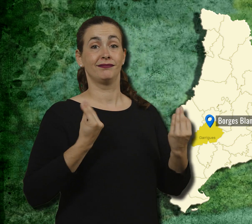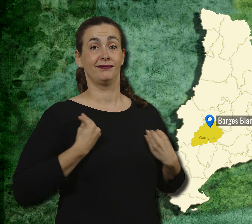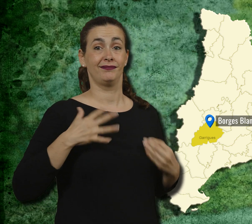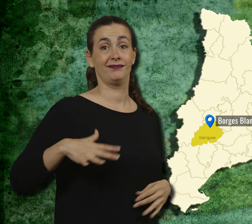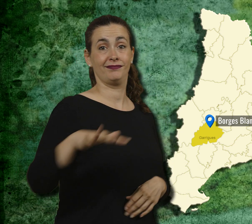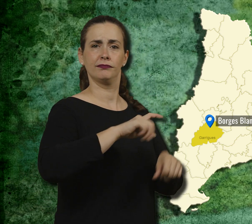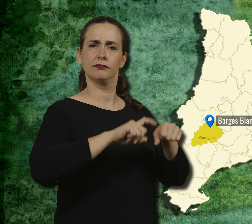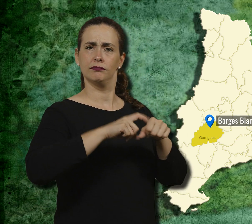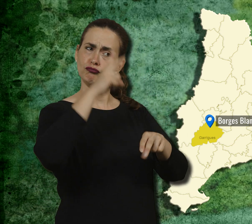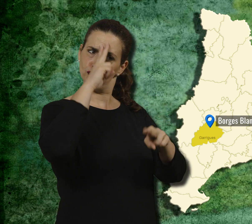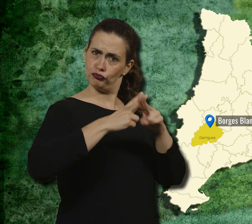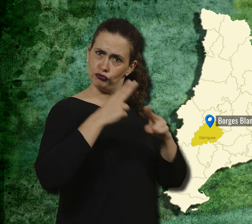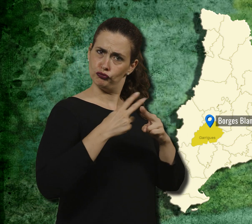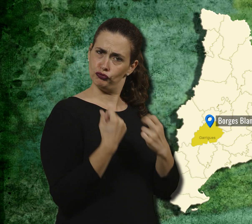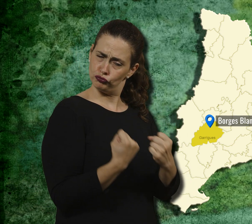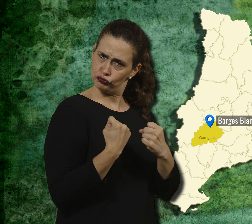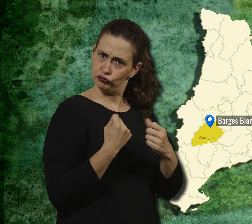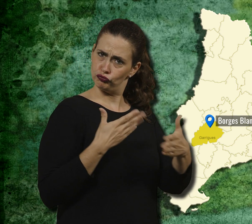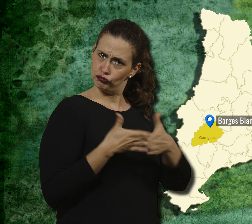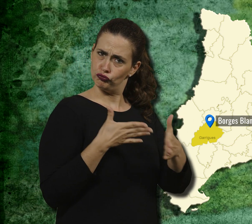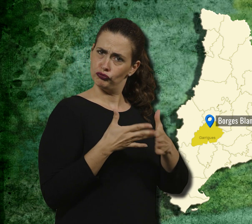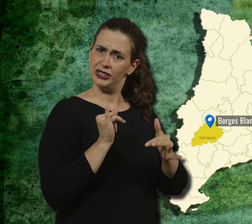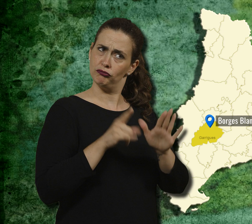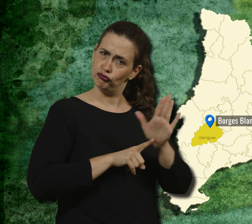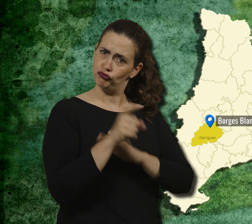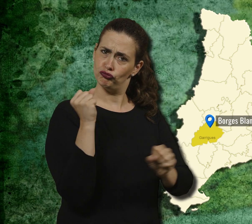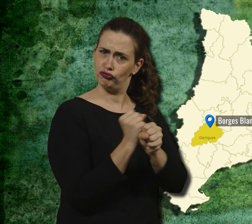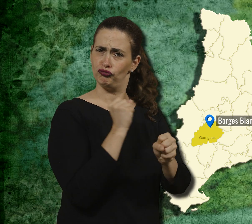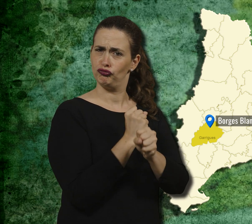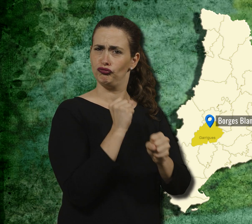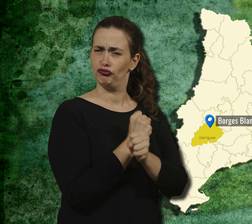La tenacitat i el caràcter emprenedor dels borgencs van fer que el 1901